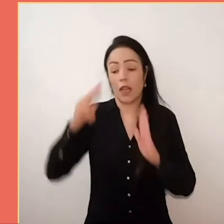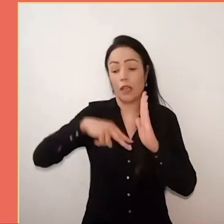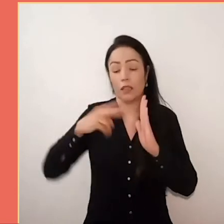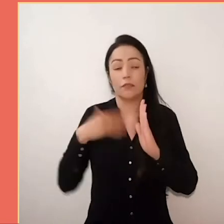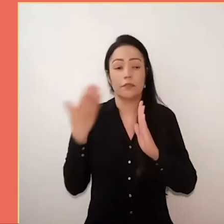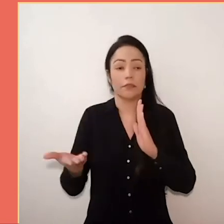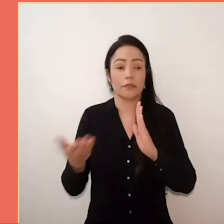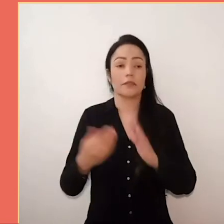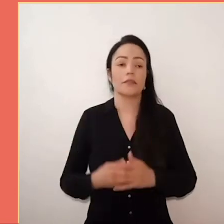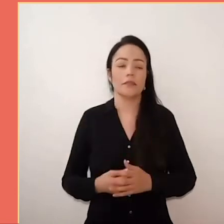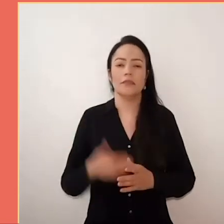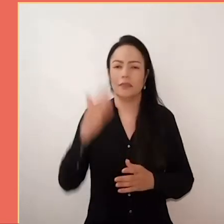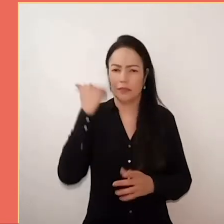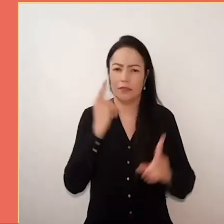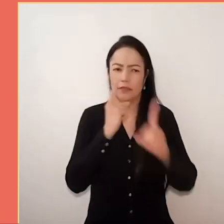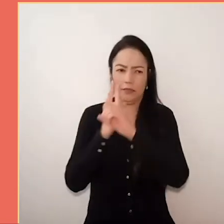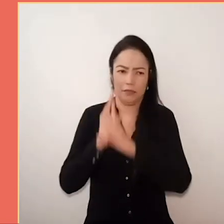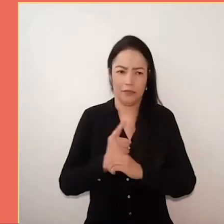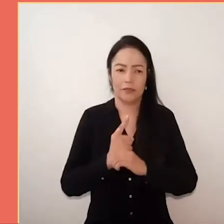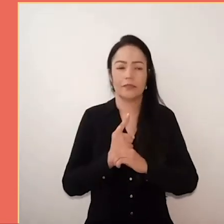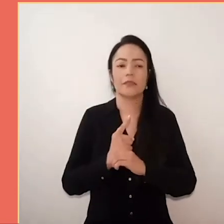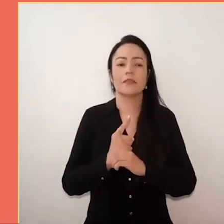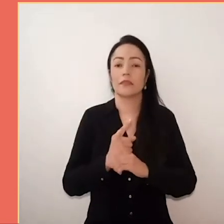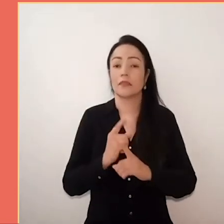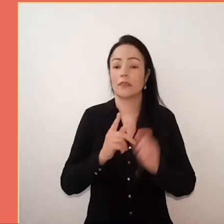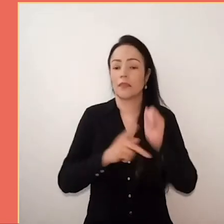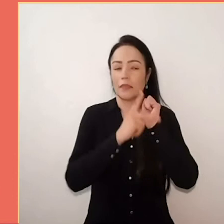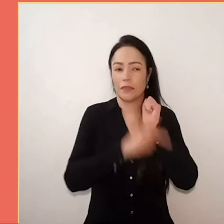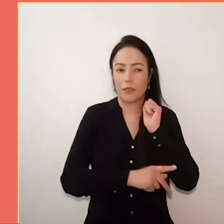Saber identificar, até no projeto gráfico de um meme,